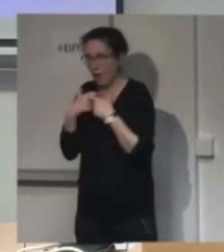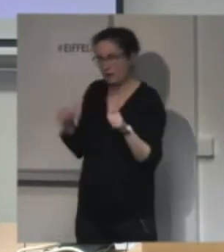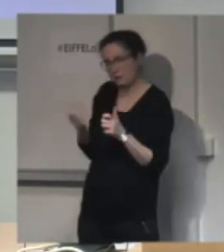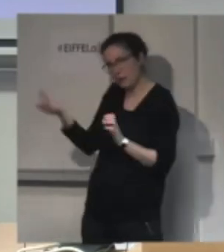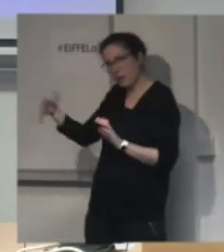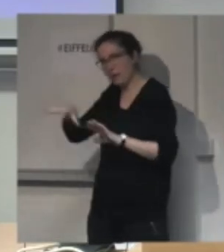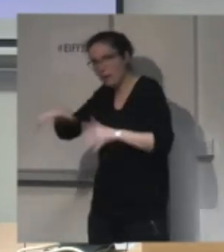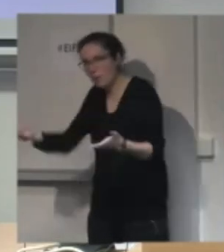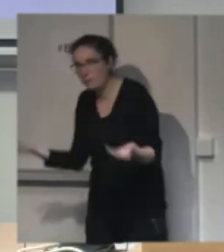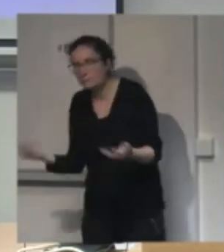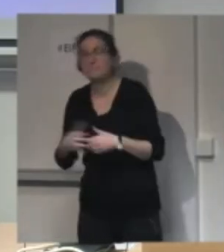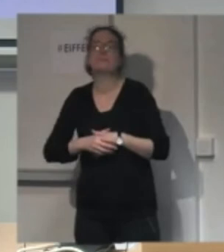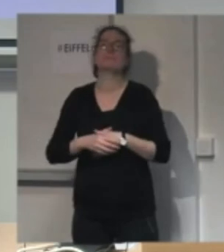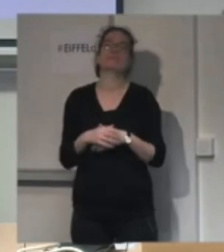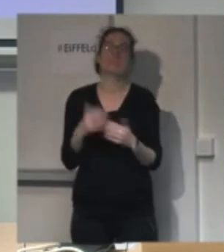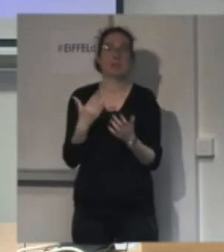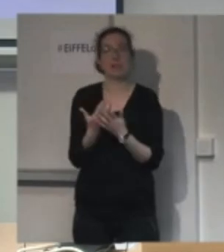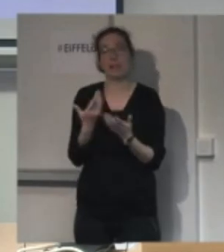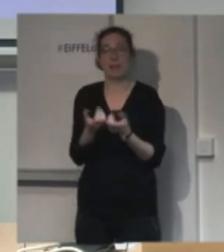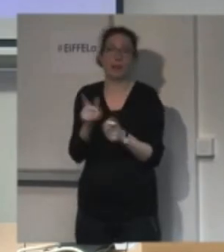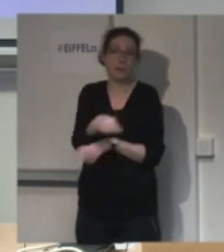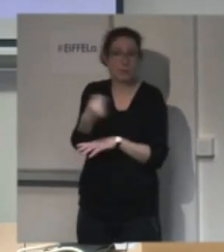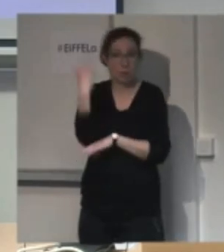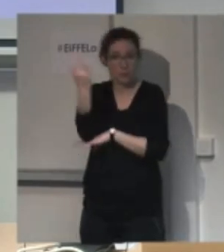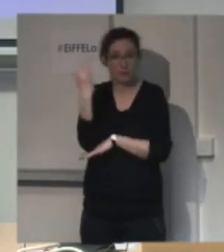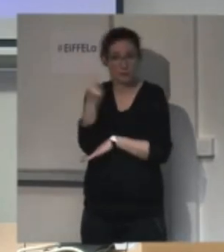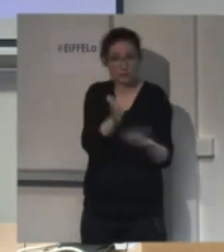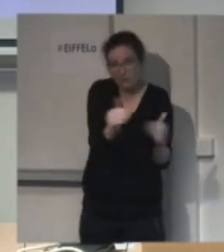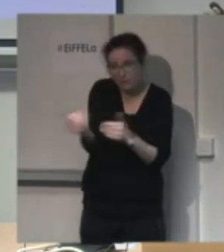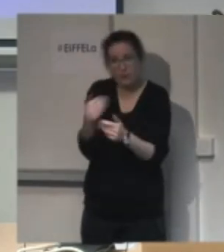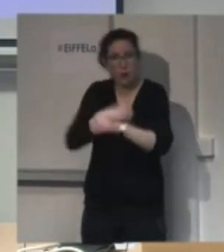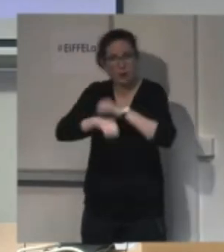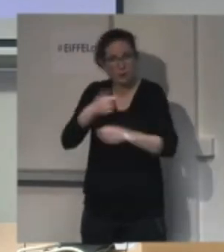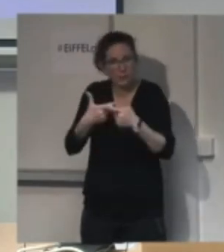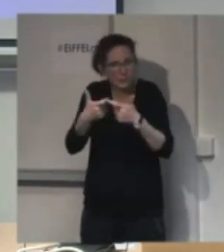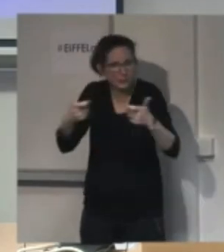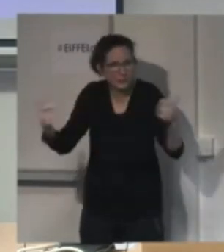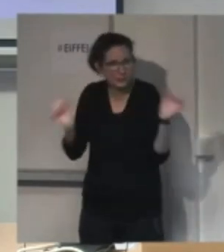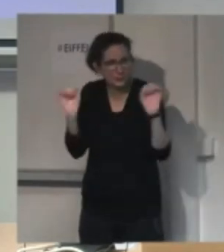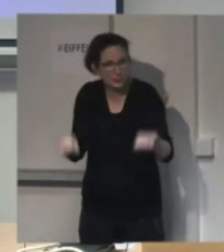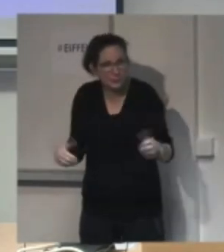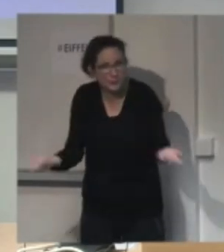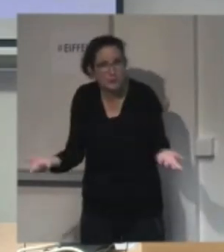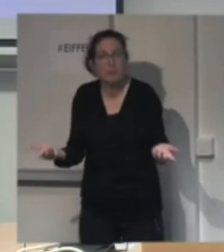Et puis la multiplicité des organisations au sein même des universités. Juste un petit aperçu, j'ai accompagné